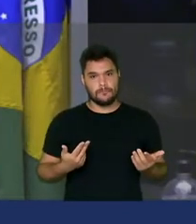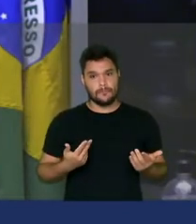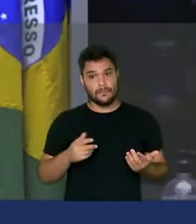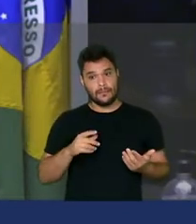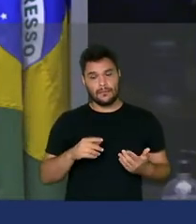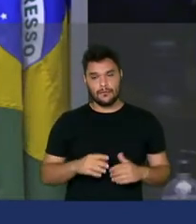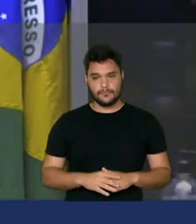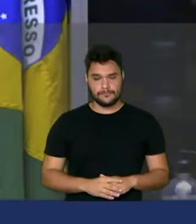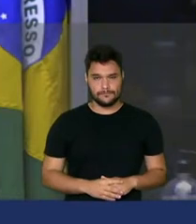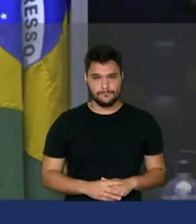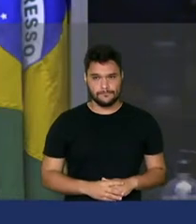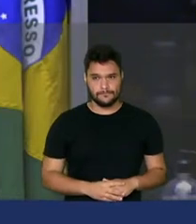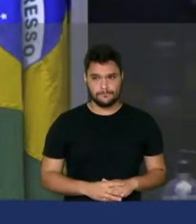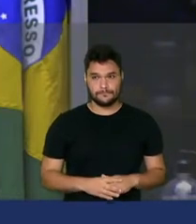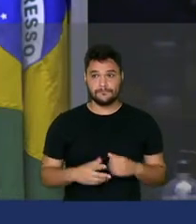ACONTECIDO ANTES NA HISTÓRIA